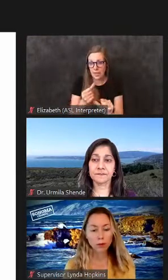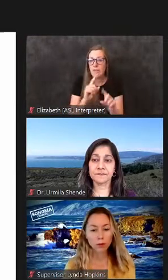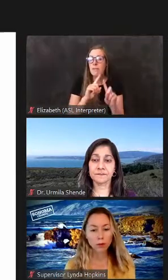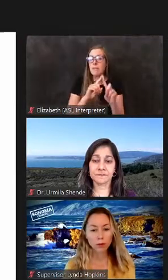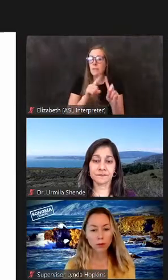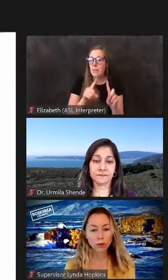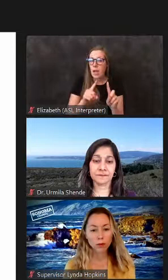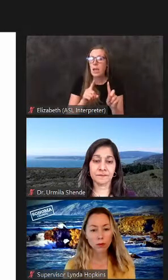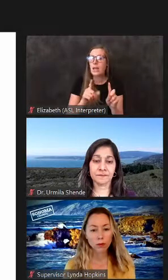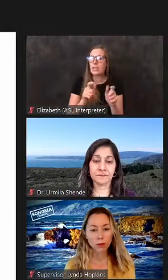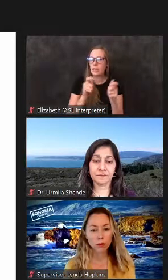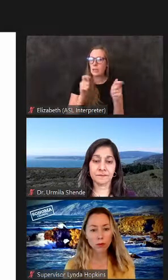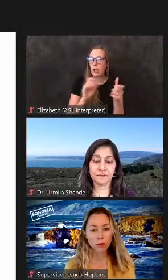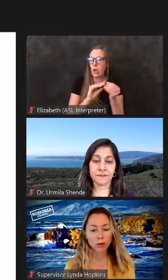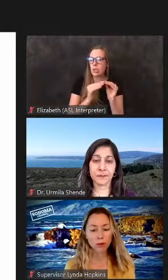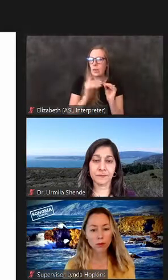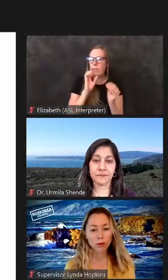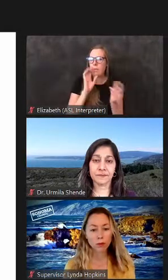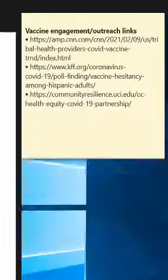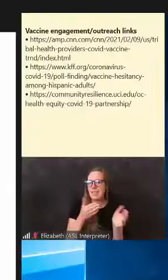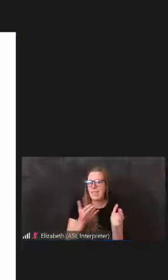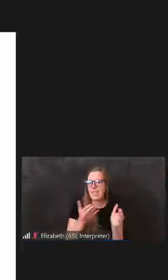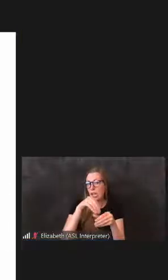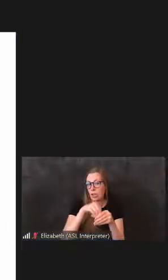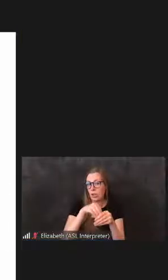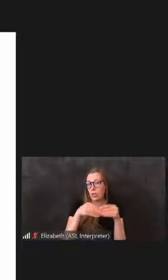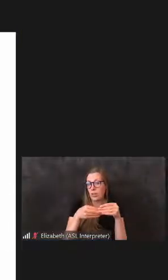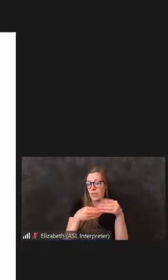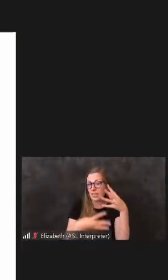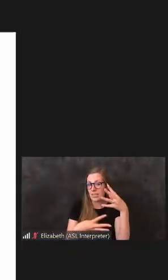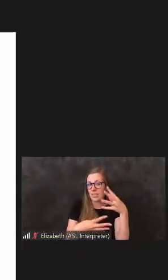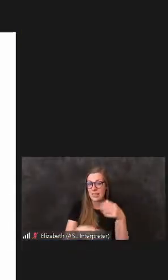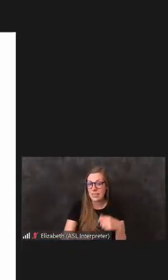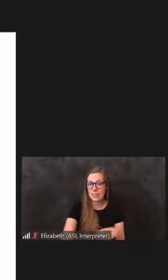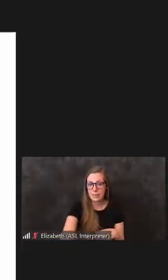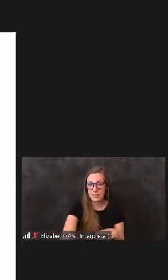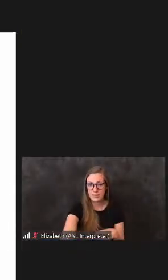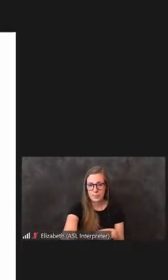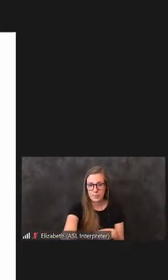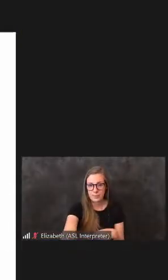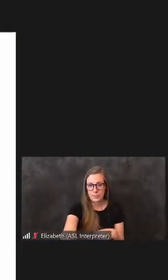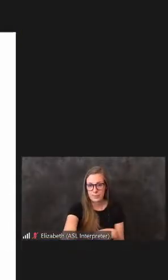y lesiones un gran continúe a nuestras muertes. Pero quiero incluir a específicamente.